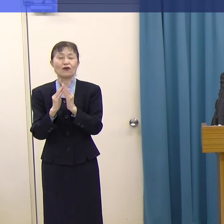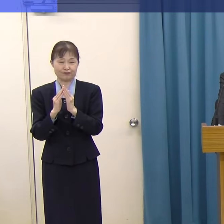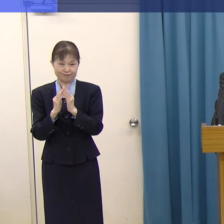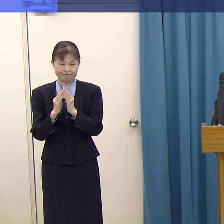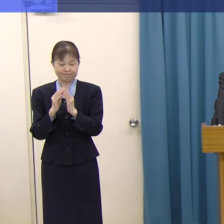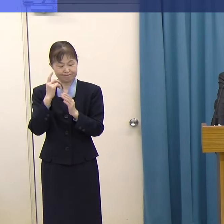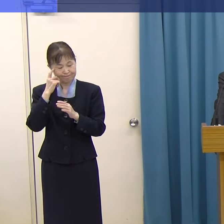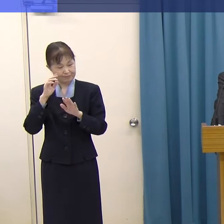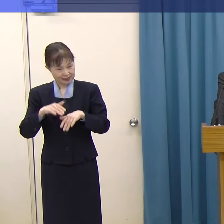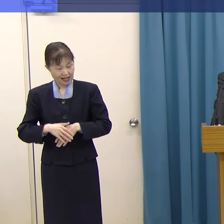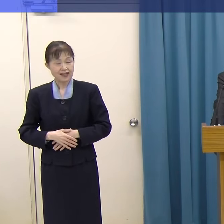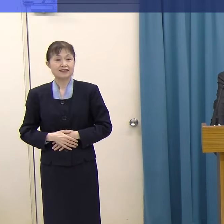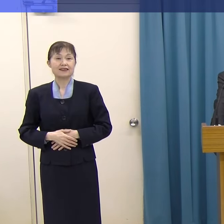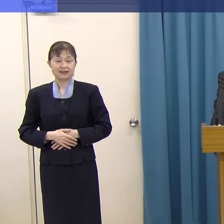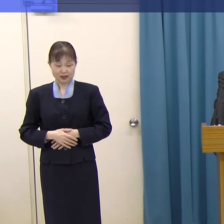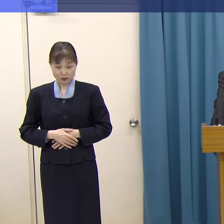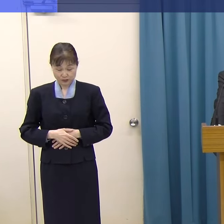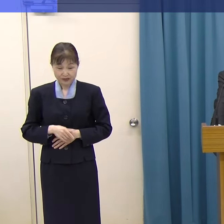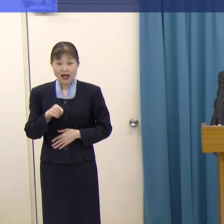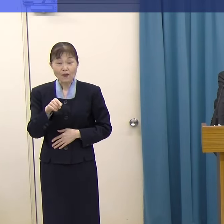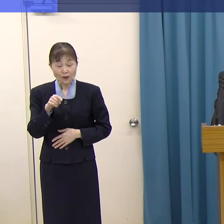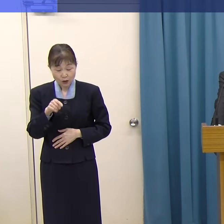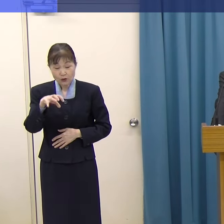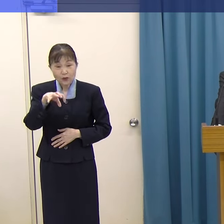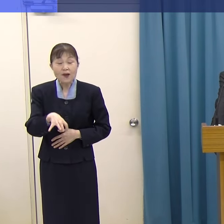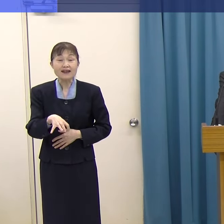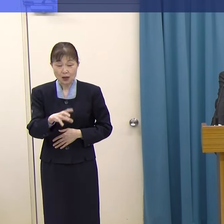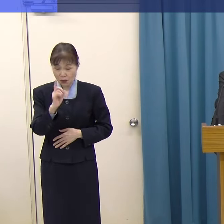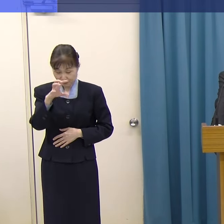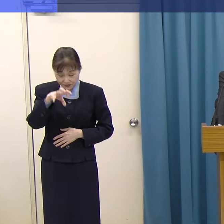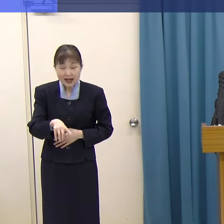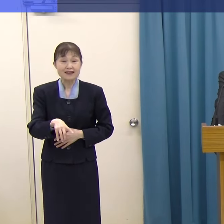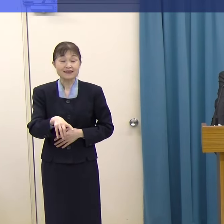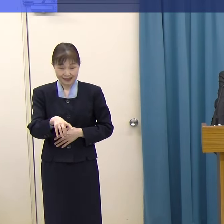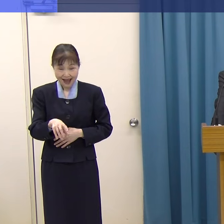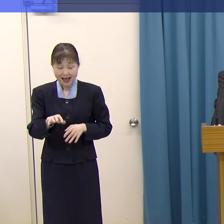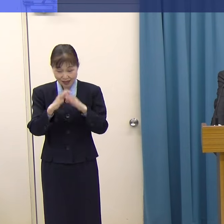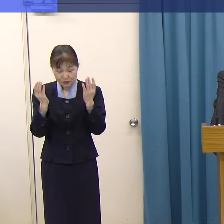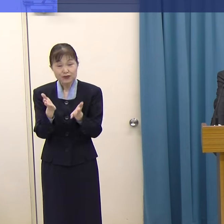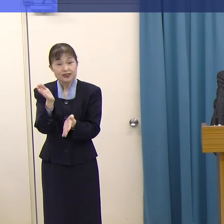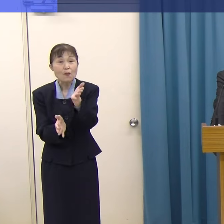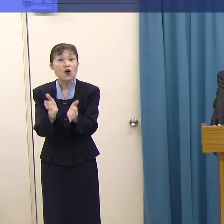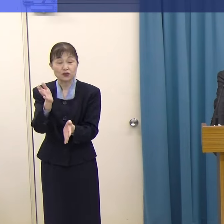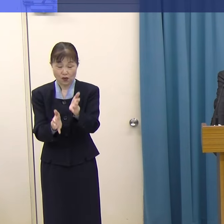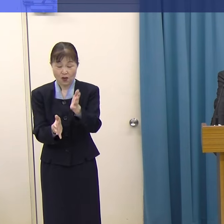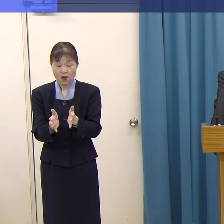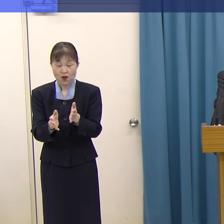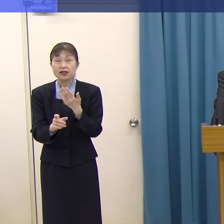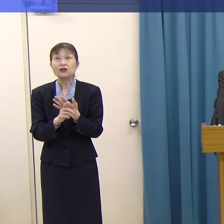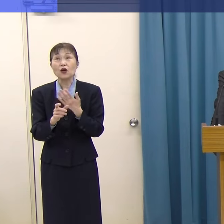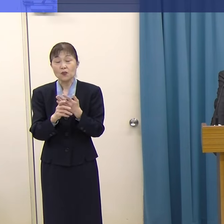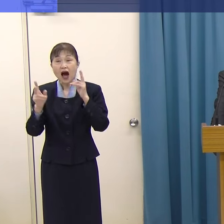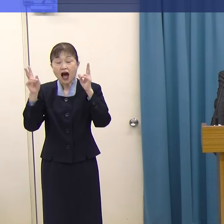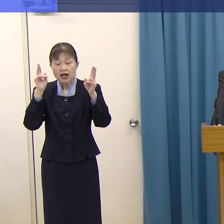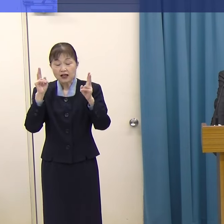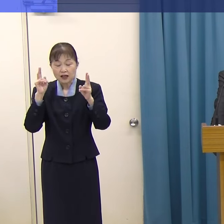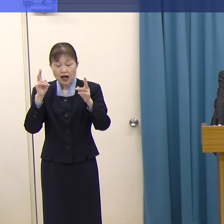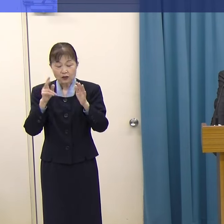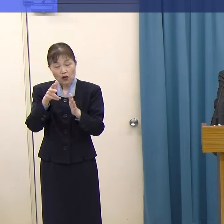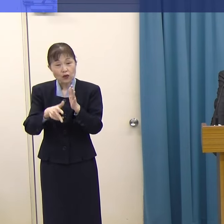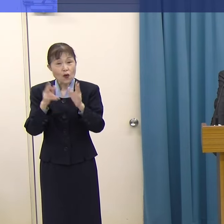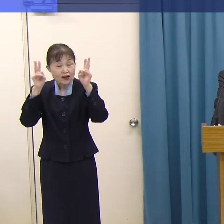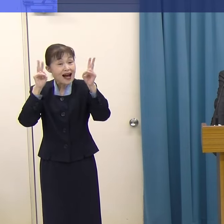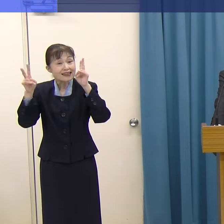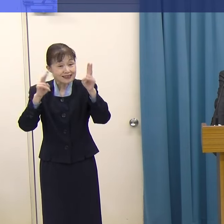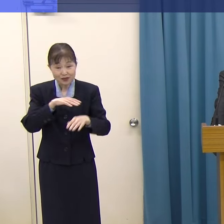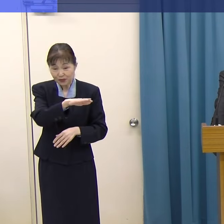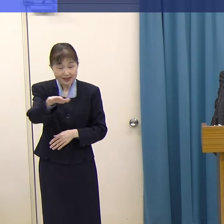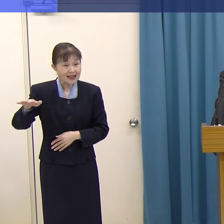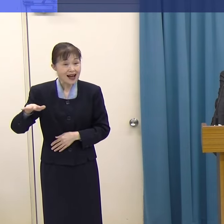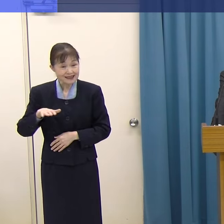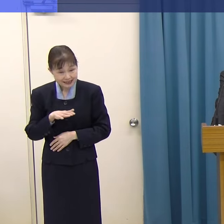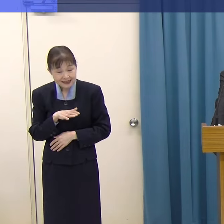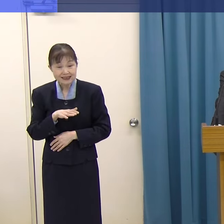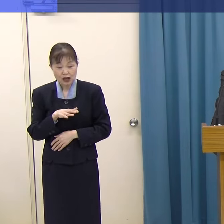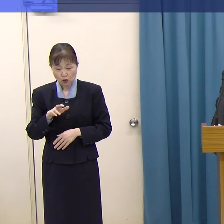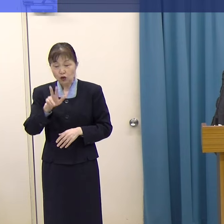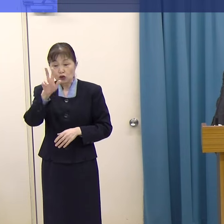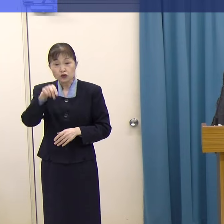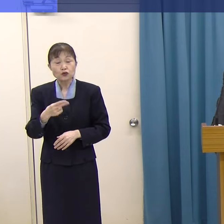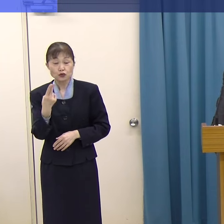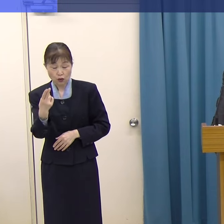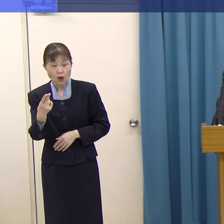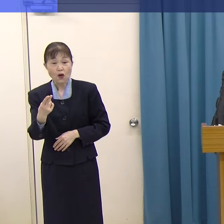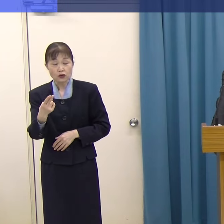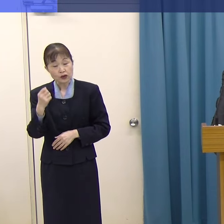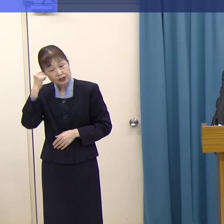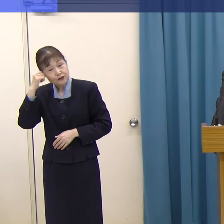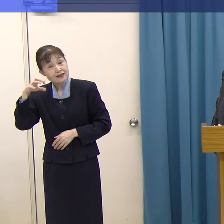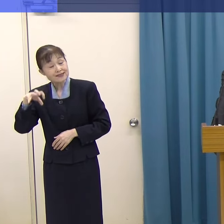このコンシェルジュがワンストップでサポートします。旅行会社の皆様に対しまして、サイクリングルートとか、宿泊施設をご提案することもしています。